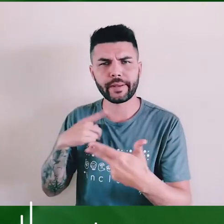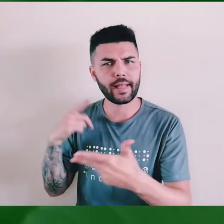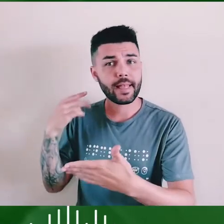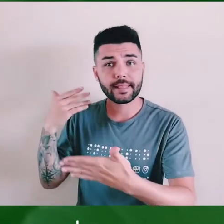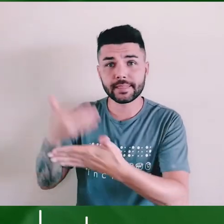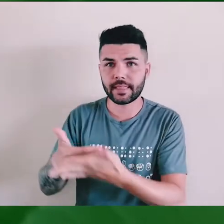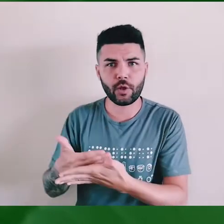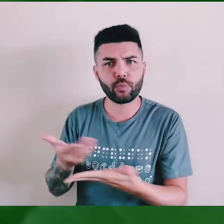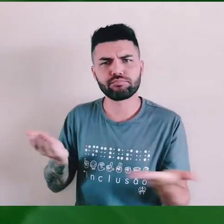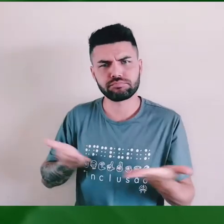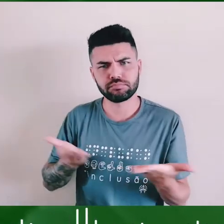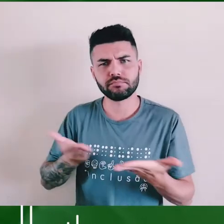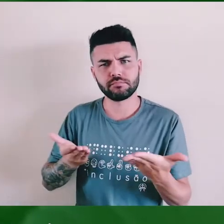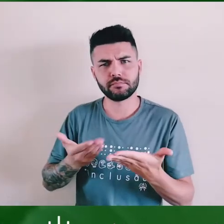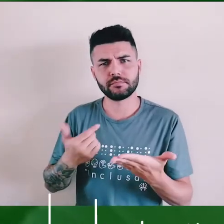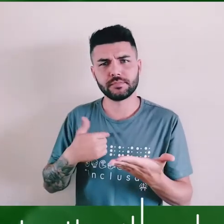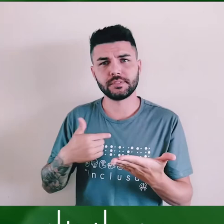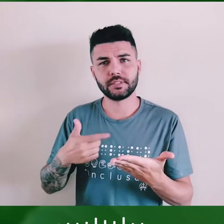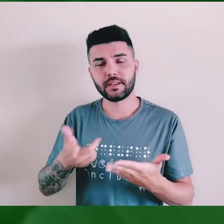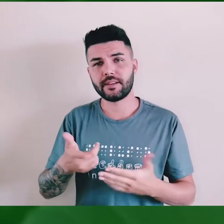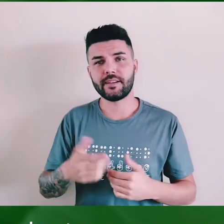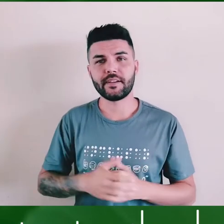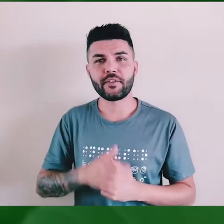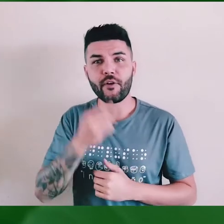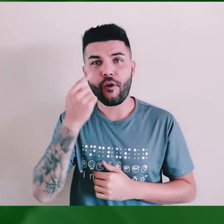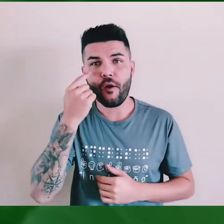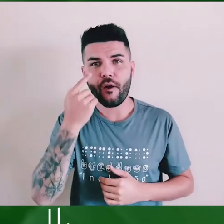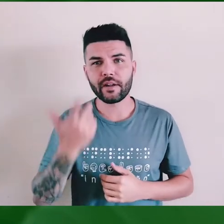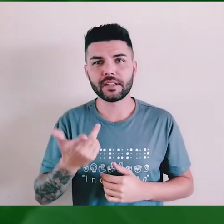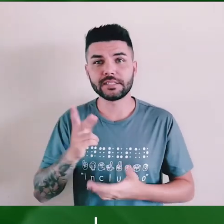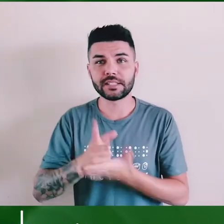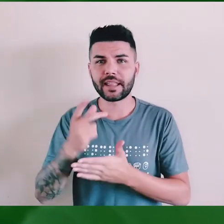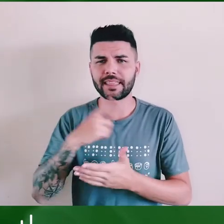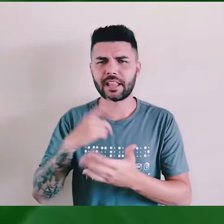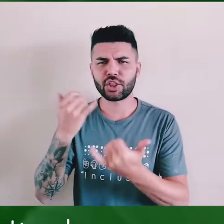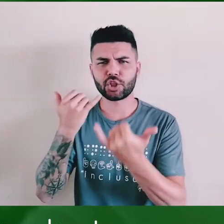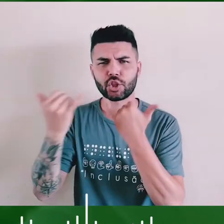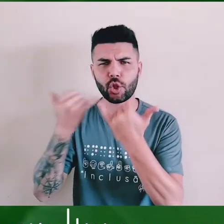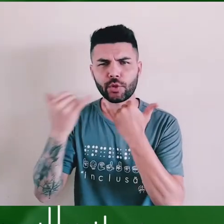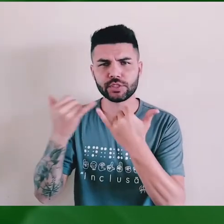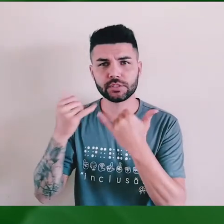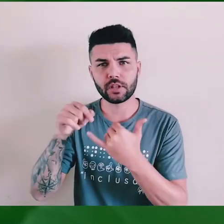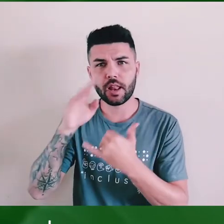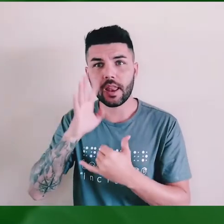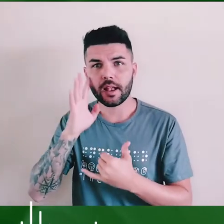Até hoje, assim, igual o namorado da Fátima Bernardes, sempre sai a notícia, Filho de